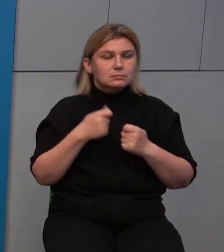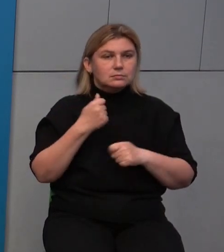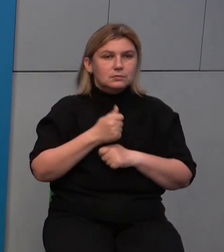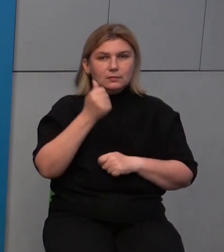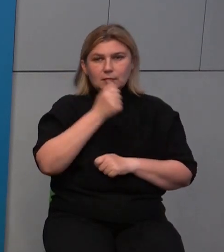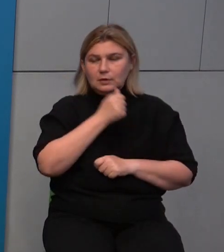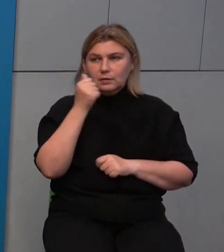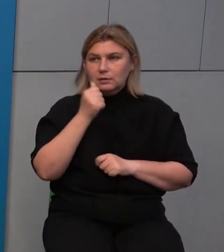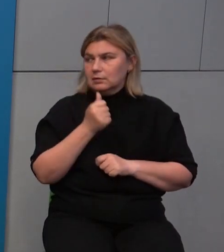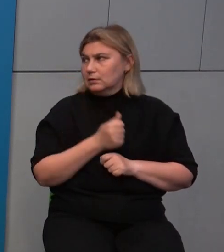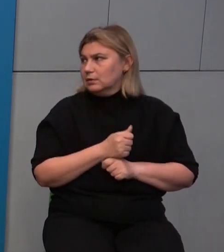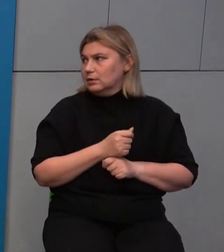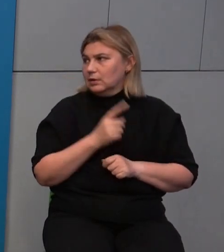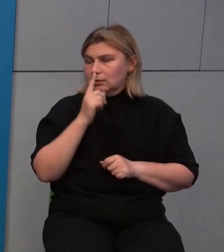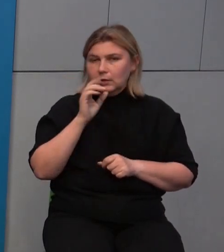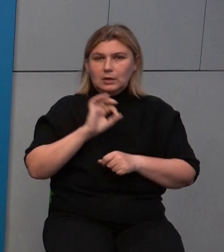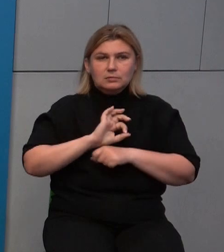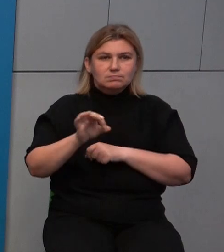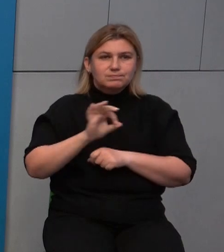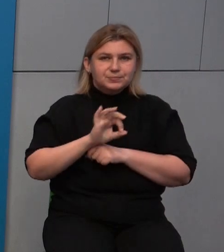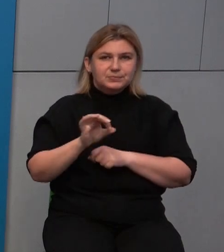to go po prostu inwigilowała przez kilka lat.